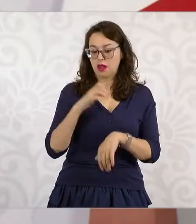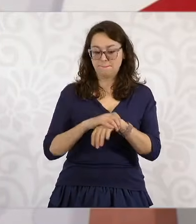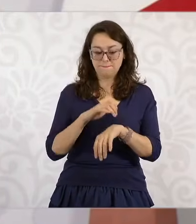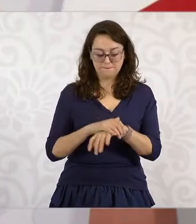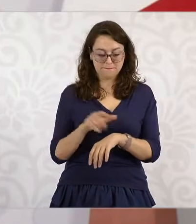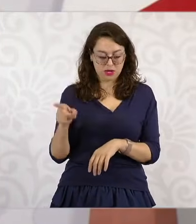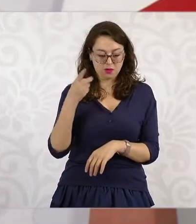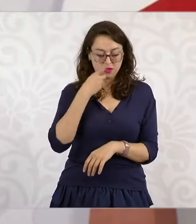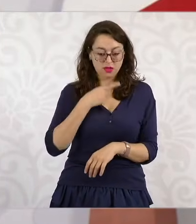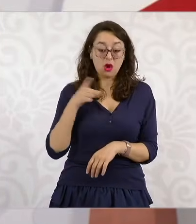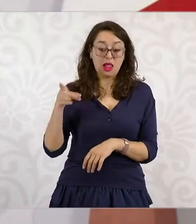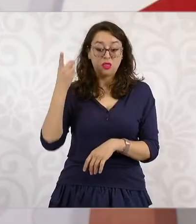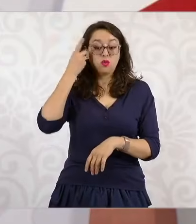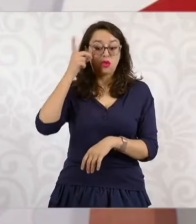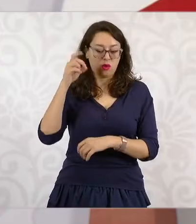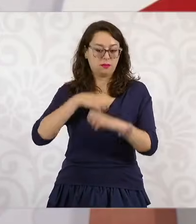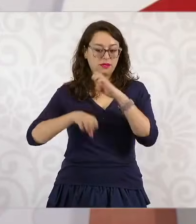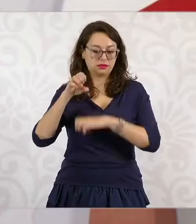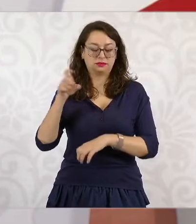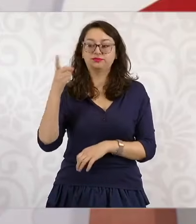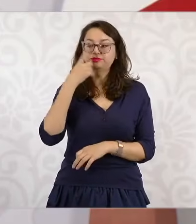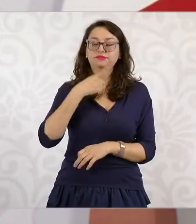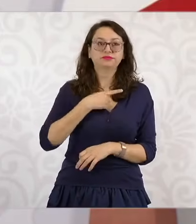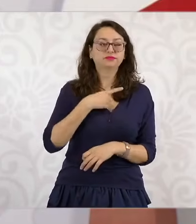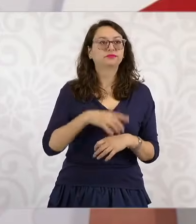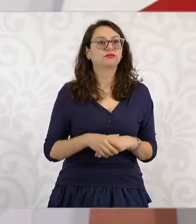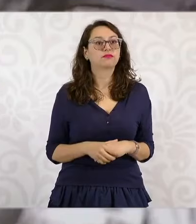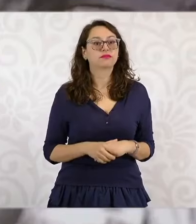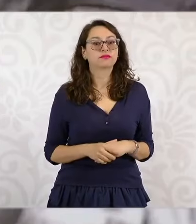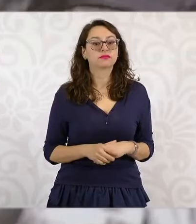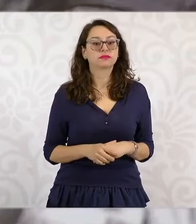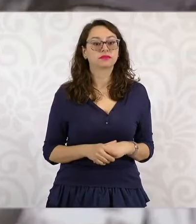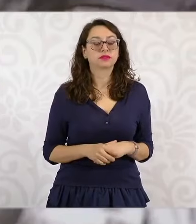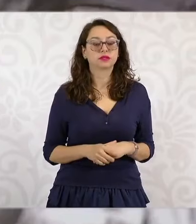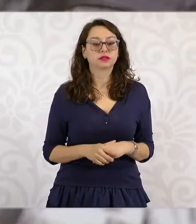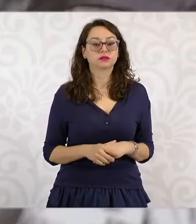una compañía muy grande, decía, esta sinergia que que puede provocar a esta población